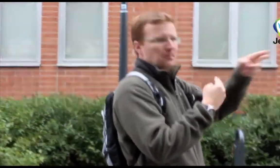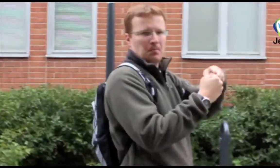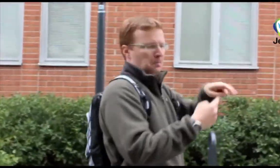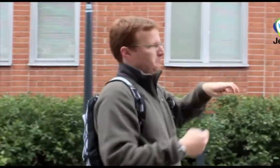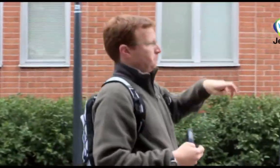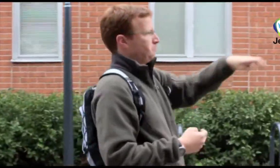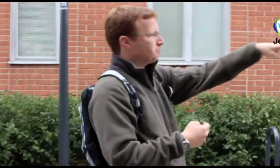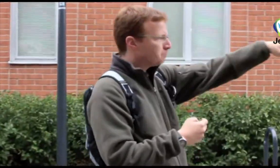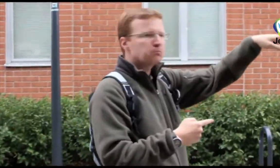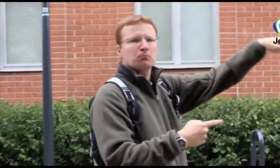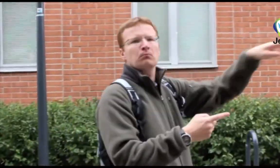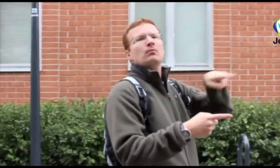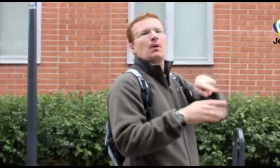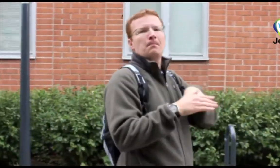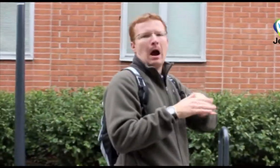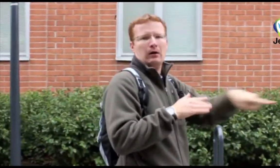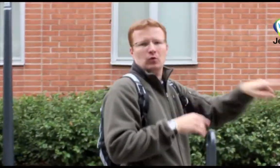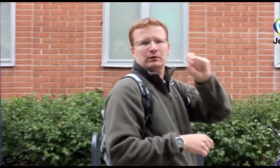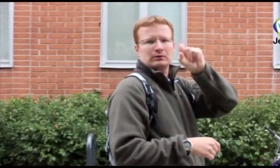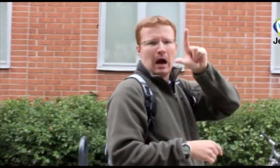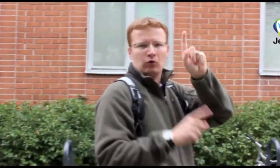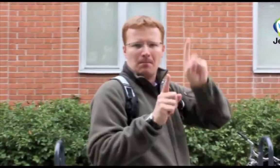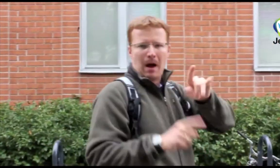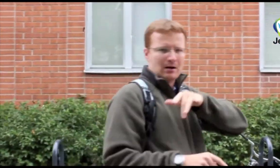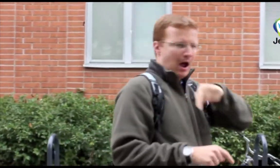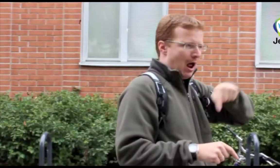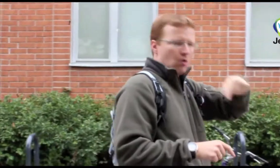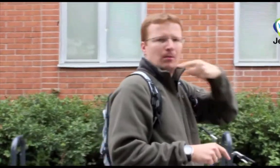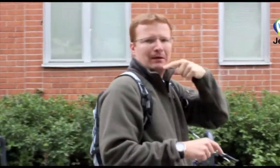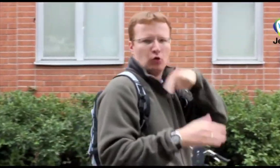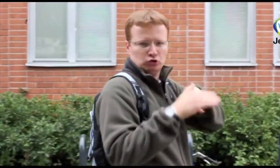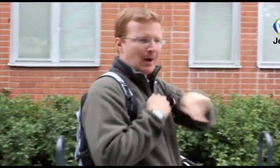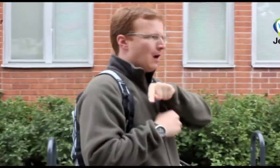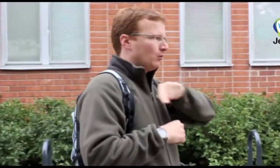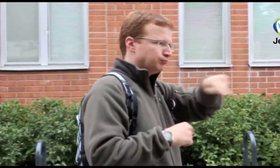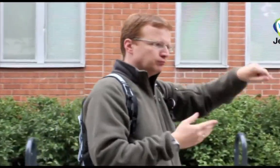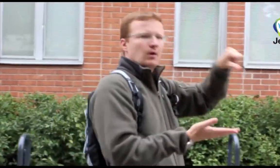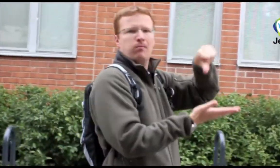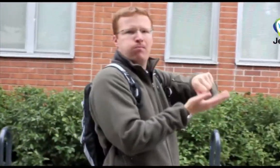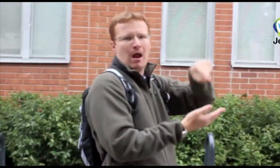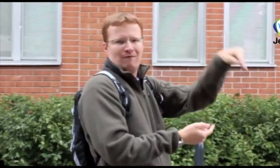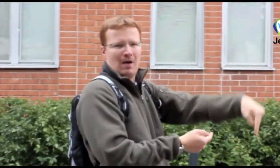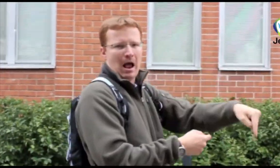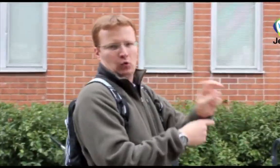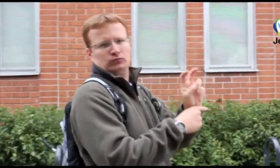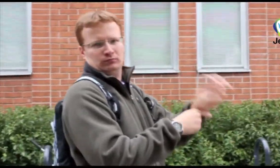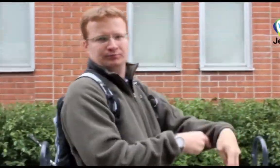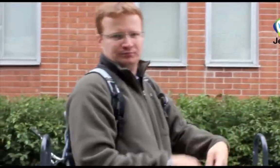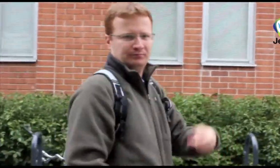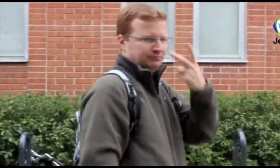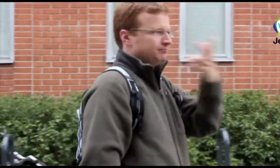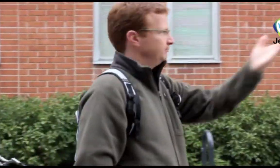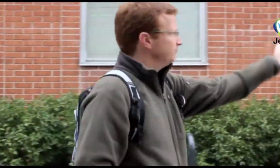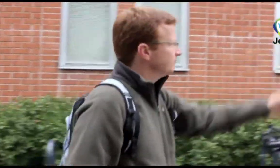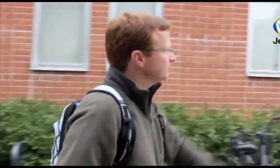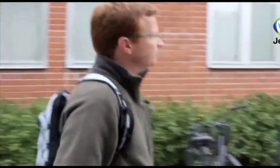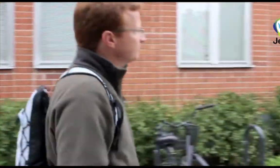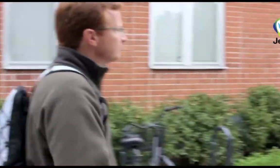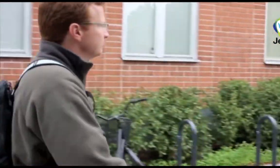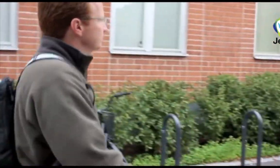Nagyon közel van a metróállomás, 12 megállót fogunk menni, a piros metróval a Belvárosba. Nézd csak!